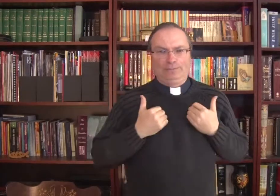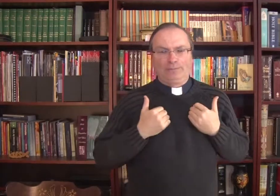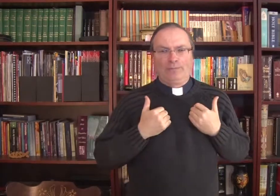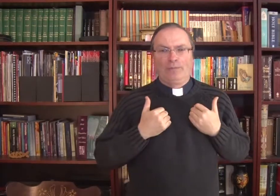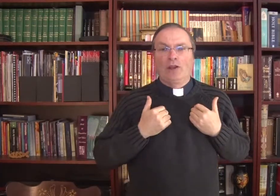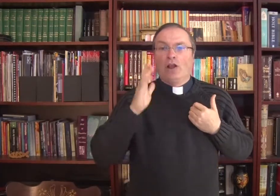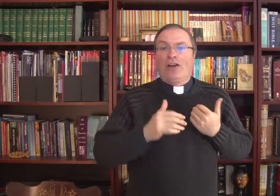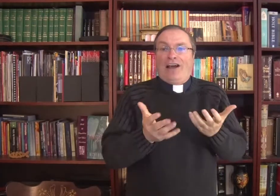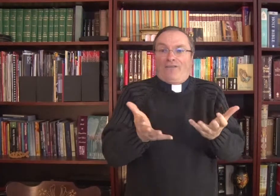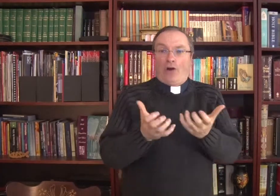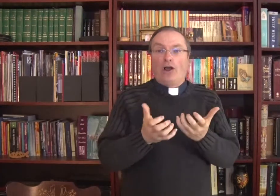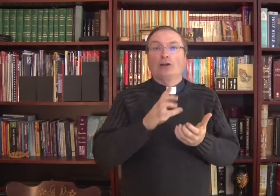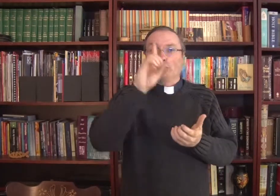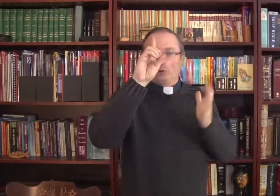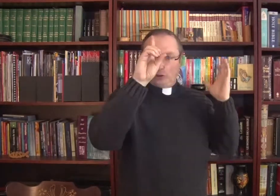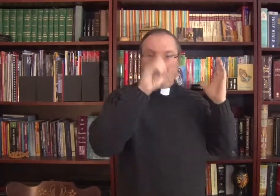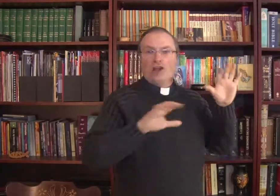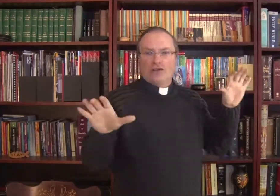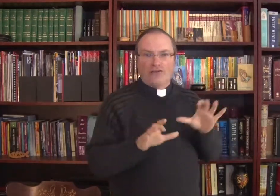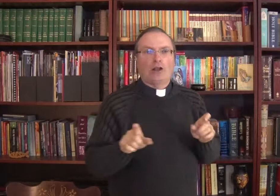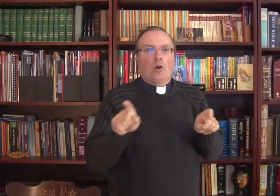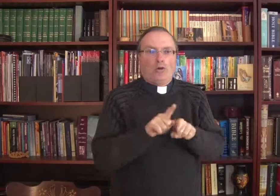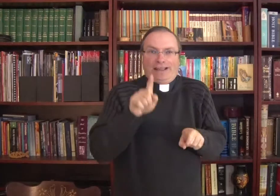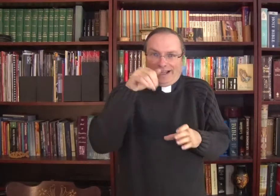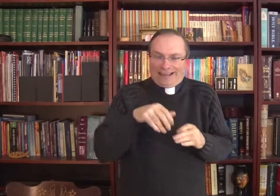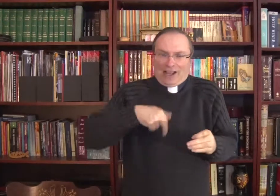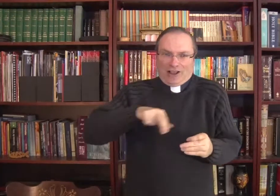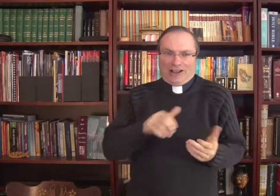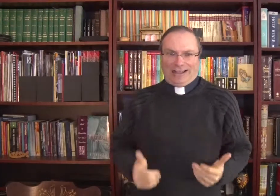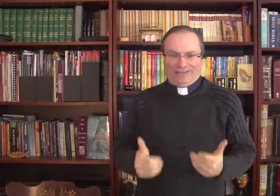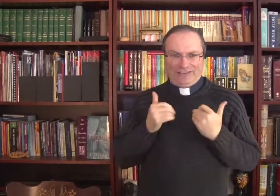Que la volonté de Dieu se fasse aussi dans notre vie.